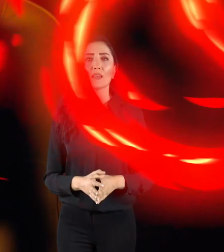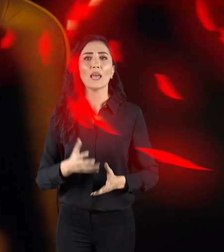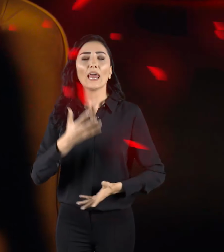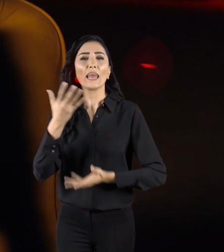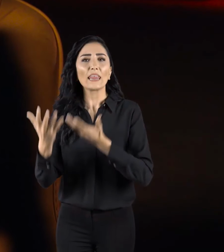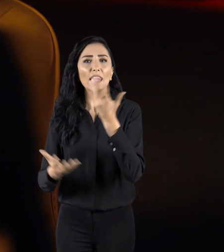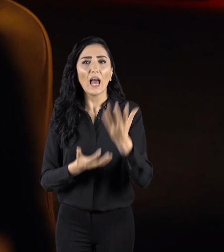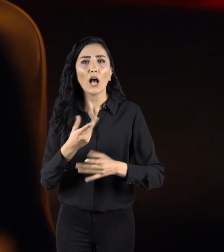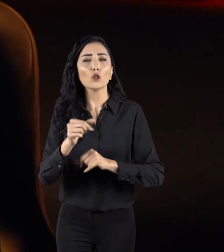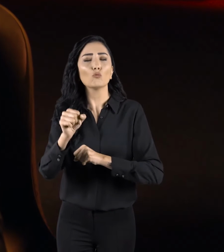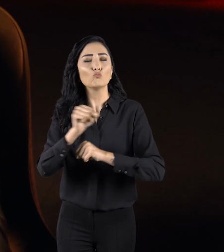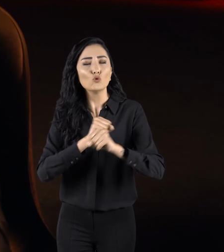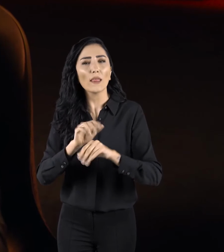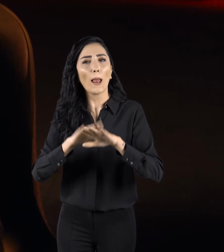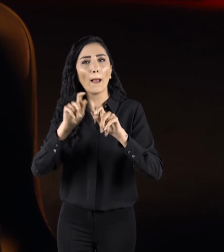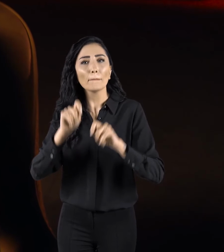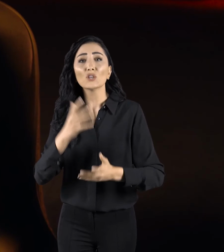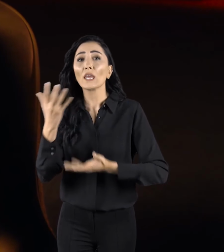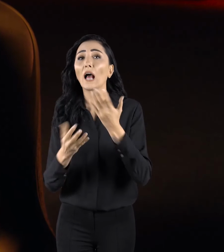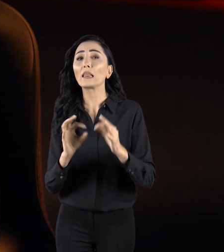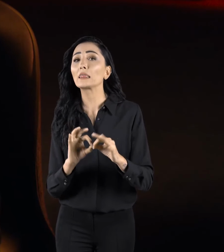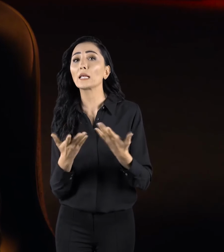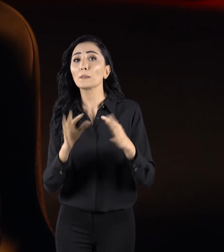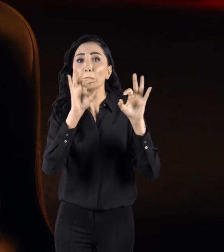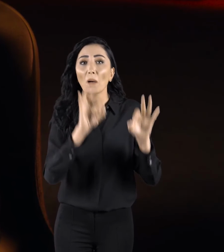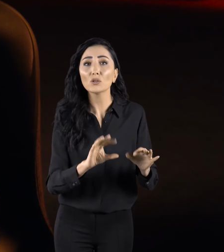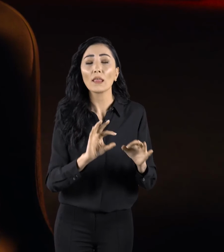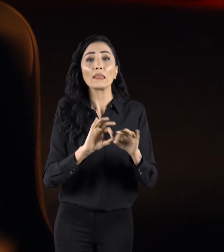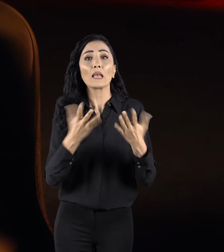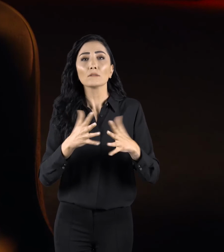Yangınla verimli mücadele etmek için yangını nasıl başladığının, nasıl yayıldığının